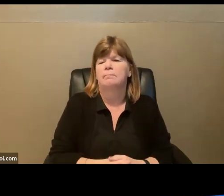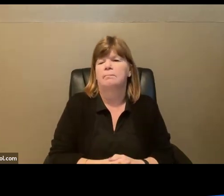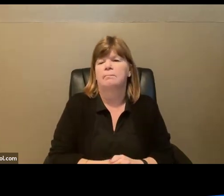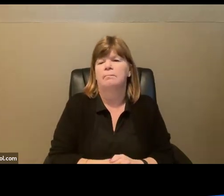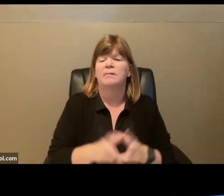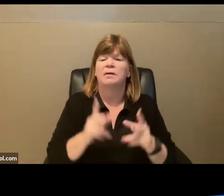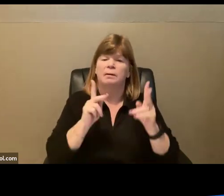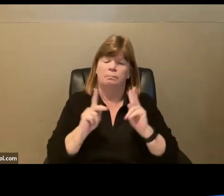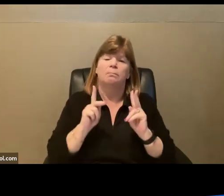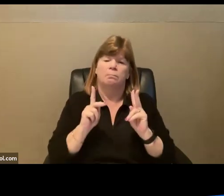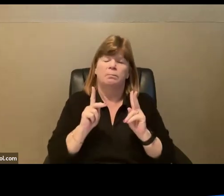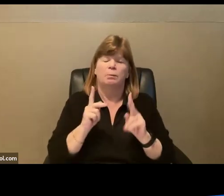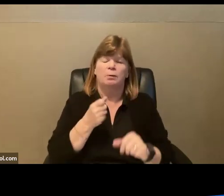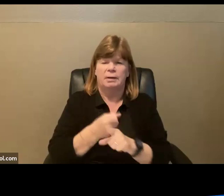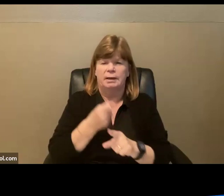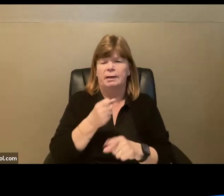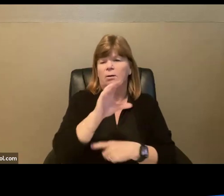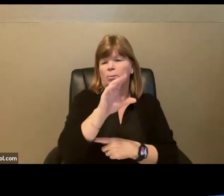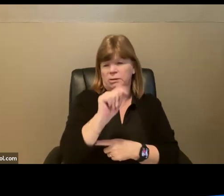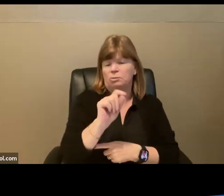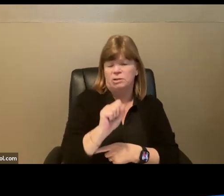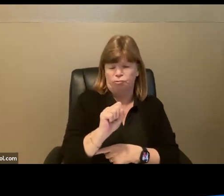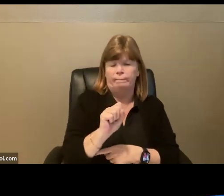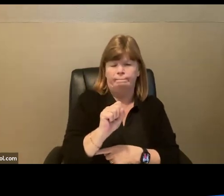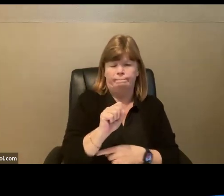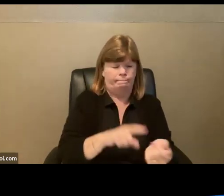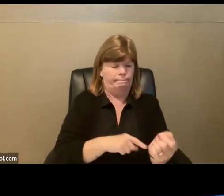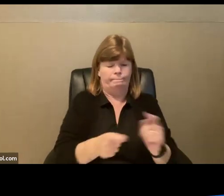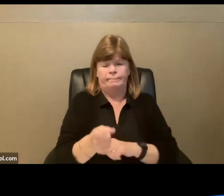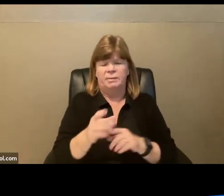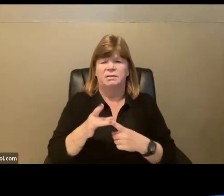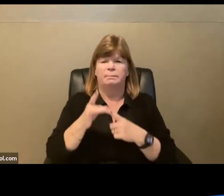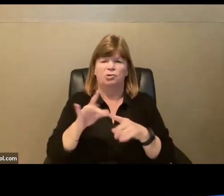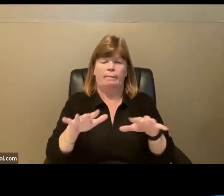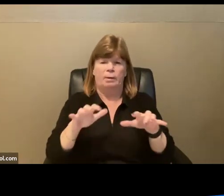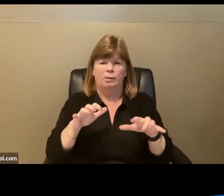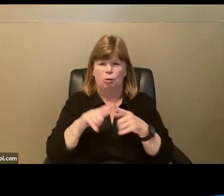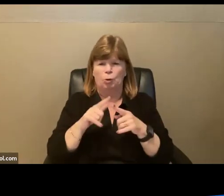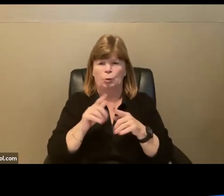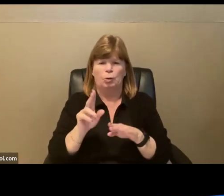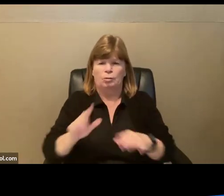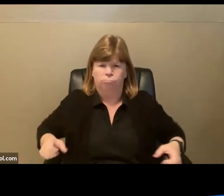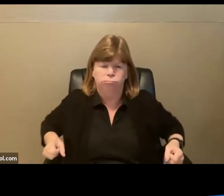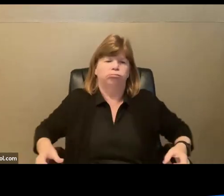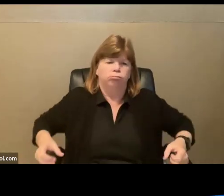La gente tiene síndrome del túnel carpiano, especialmente los parapléjicos que están manipulando sus sillas de ruedas debido a la